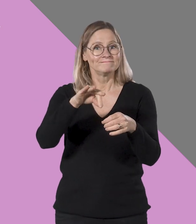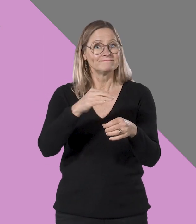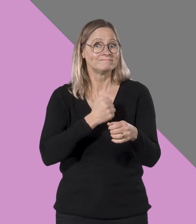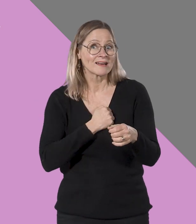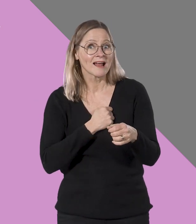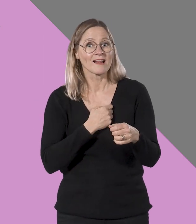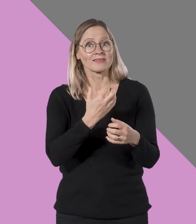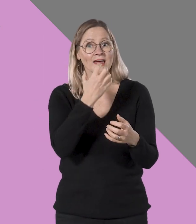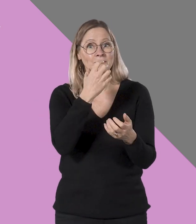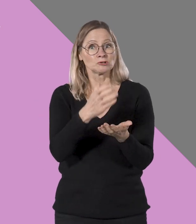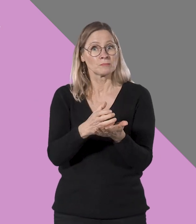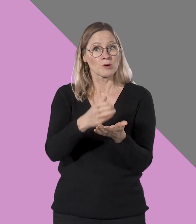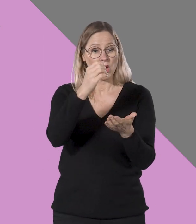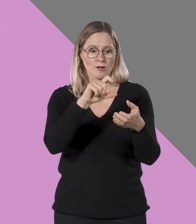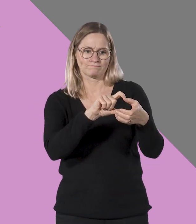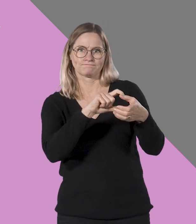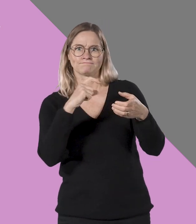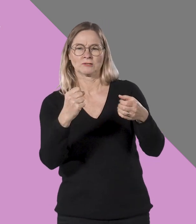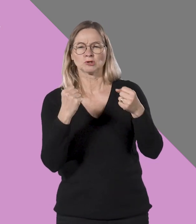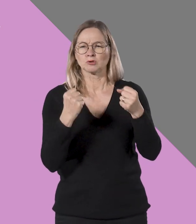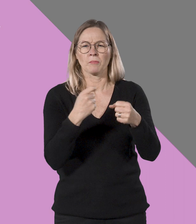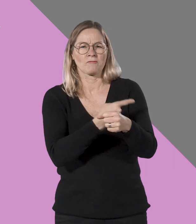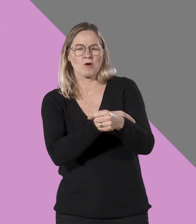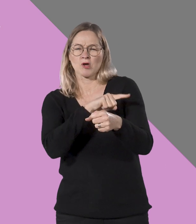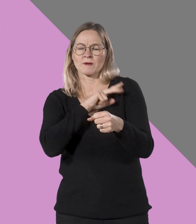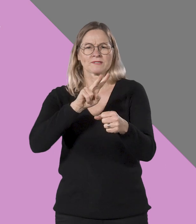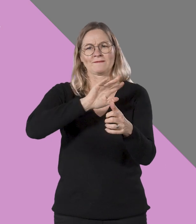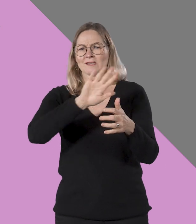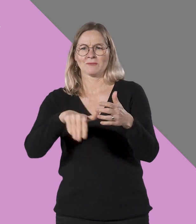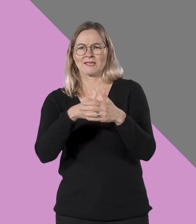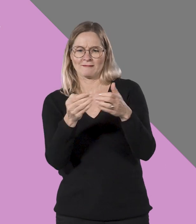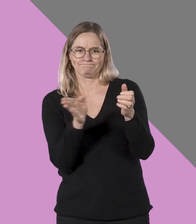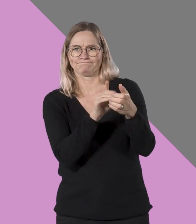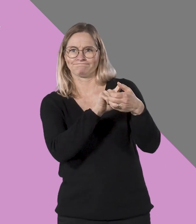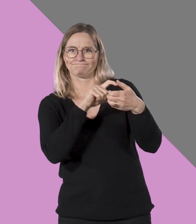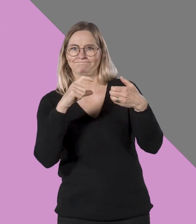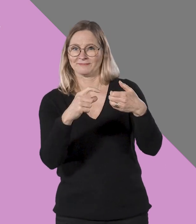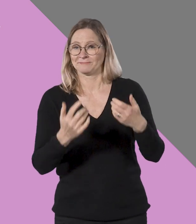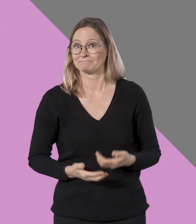”Supervoimani on viittomakieli” -painatuksella oleva termosjuomapullo.